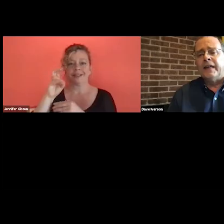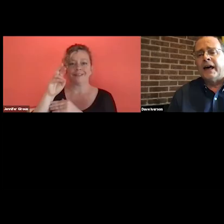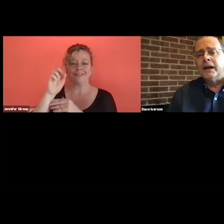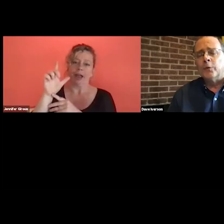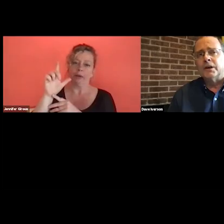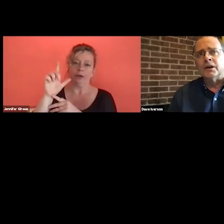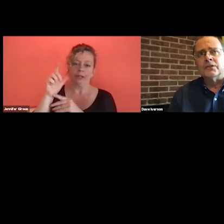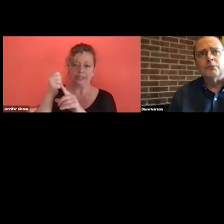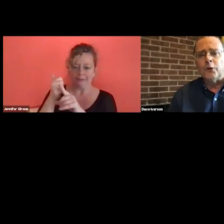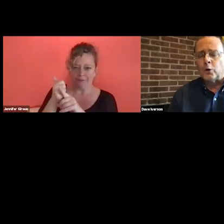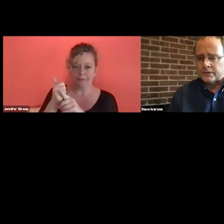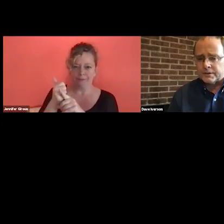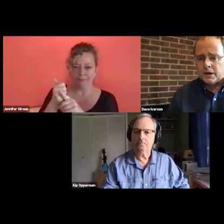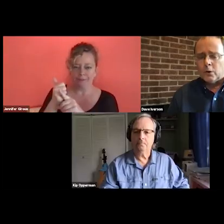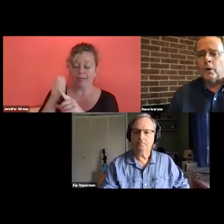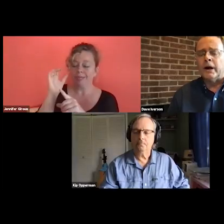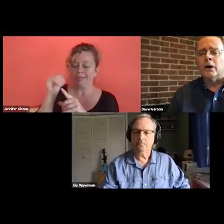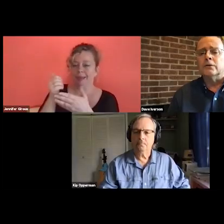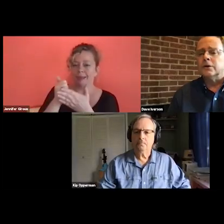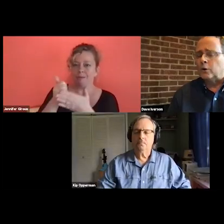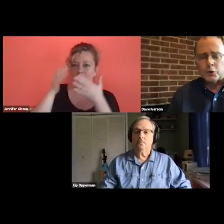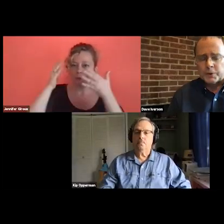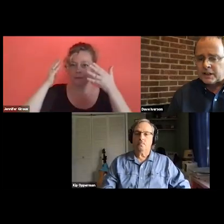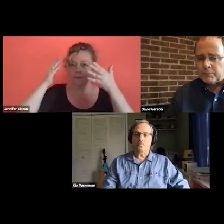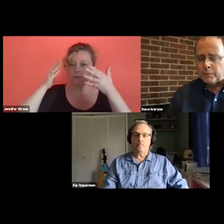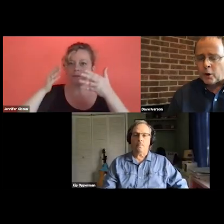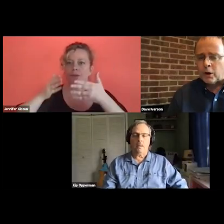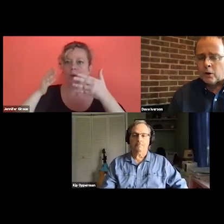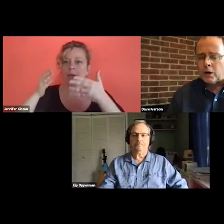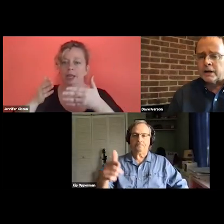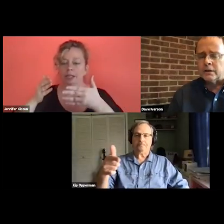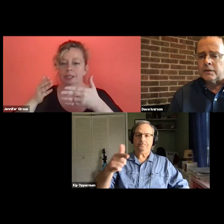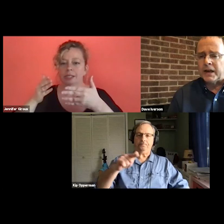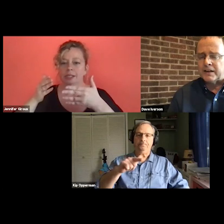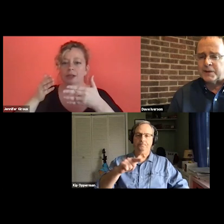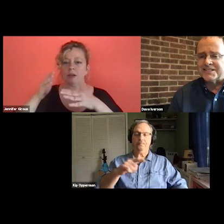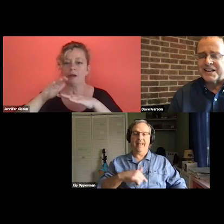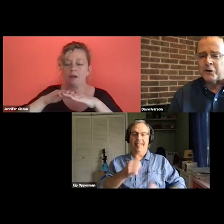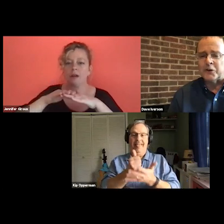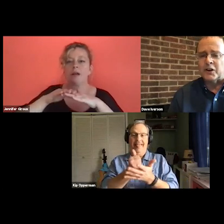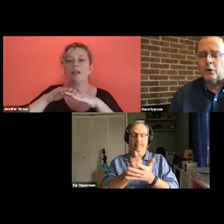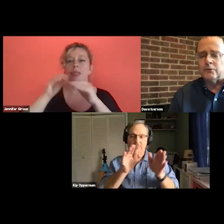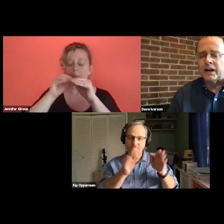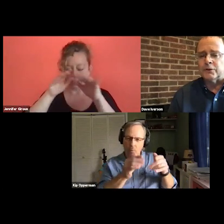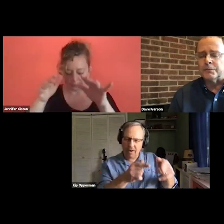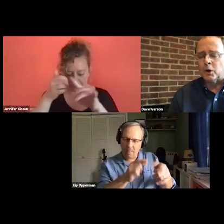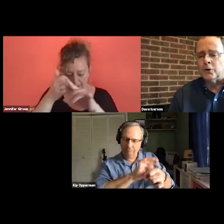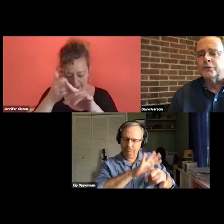Eso nos ayudó a concentrarnos donde, por supuesto, teníamos que mantener la pelota en la pandemia en sí, en el virus COVID,